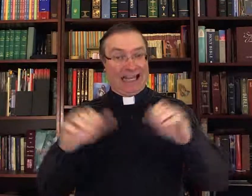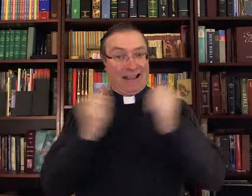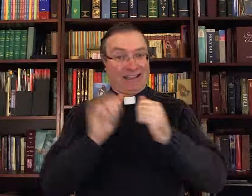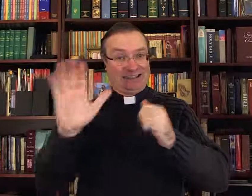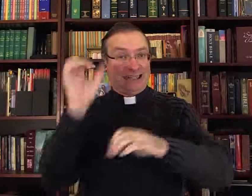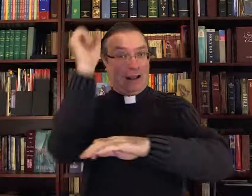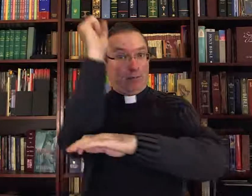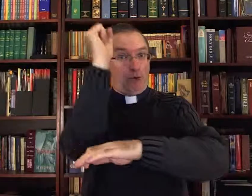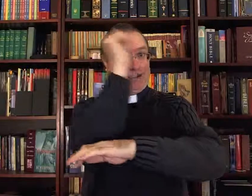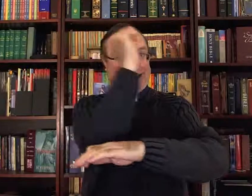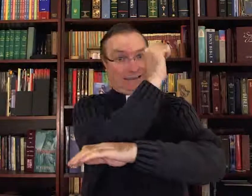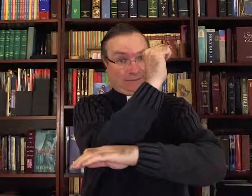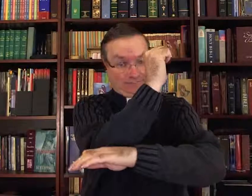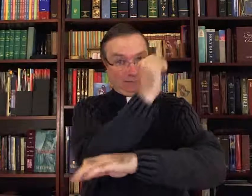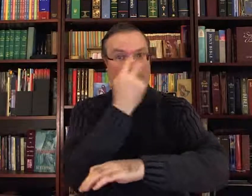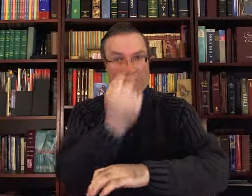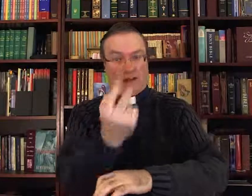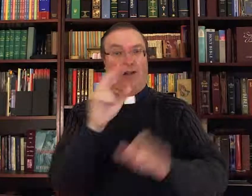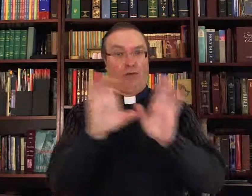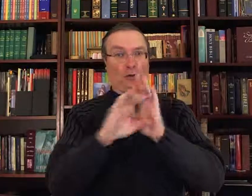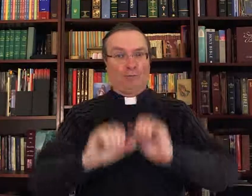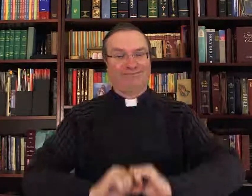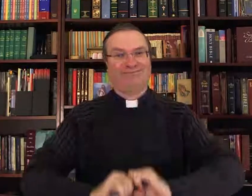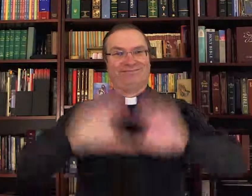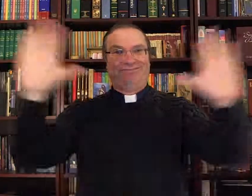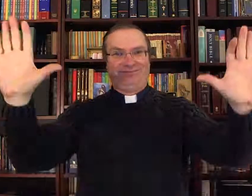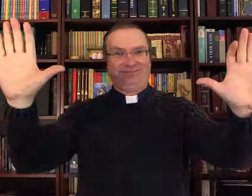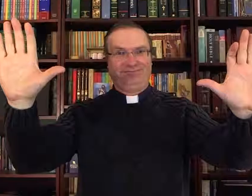avec ses portiques. En voici la photo.